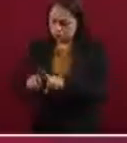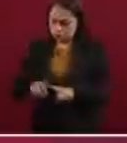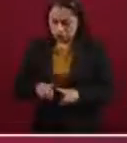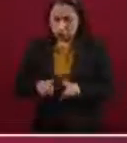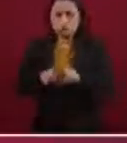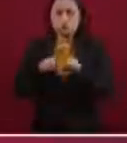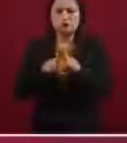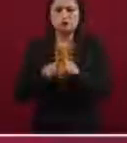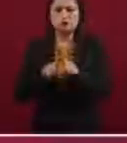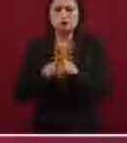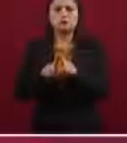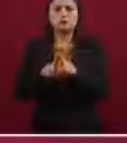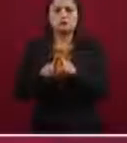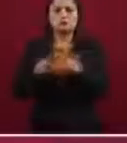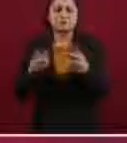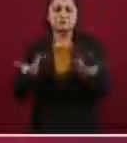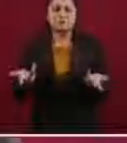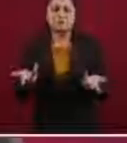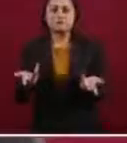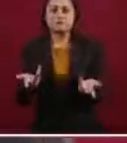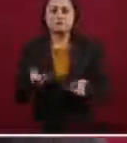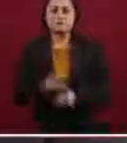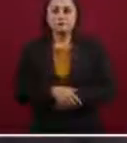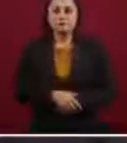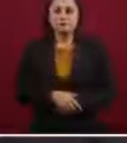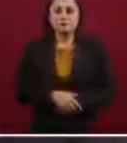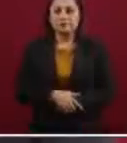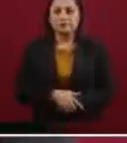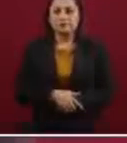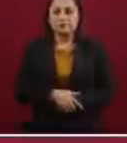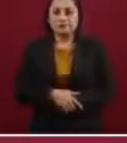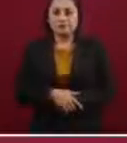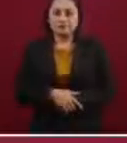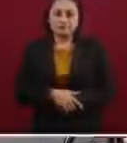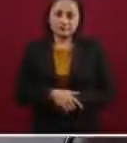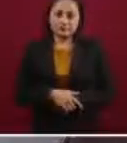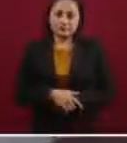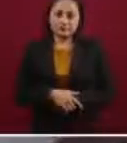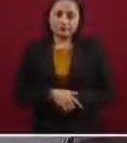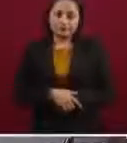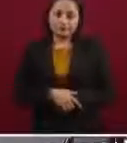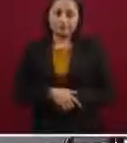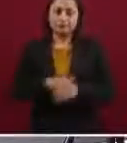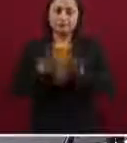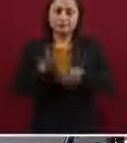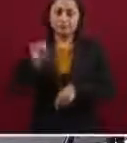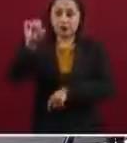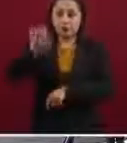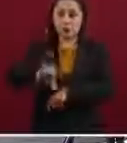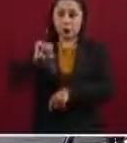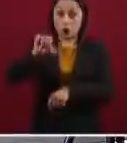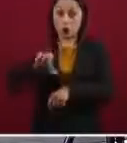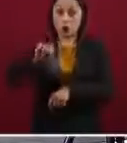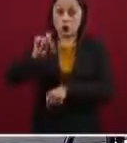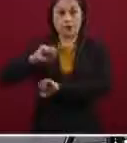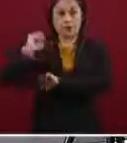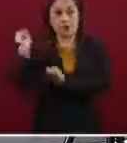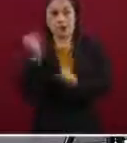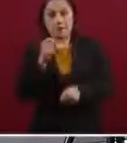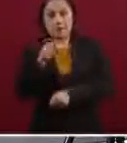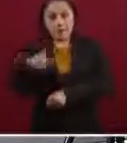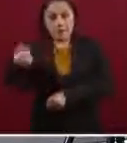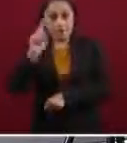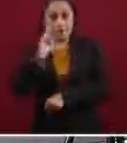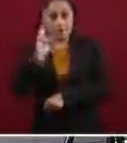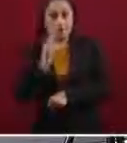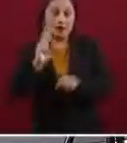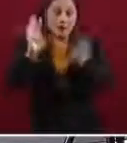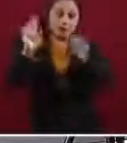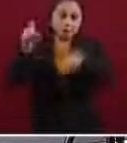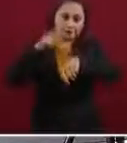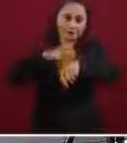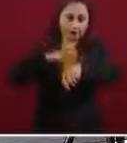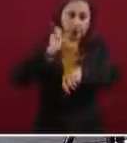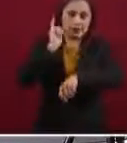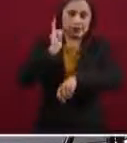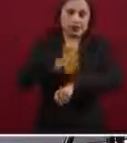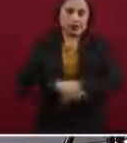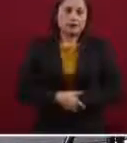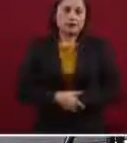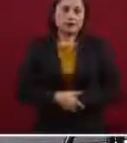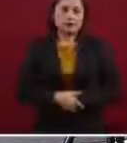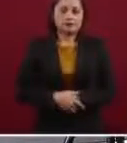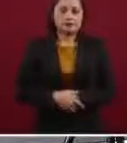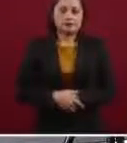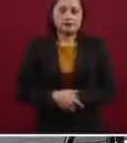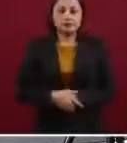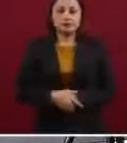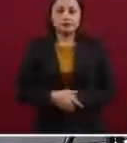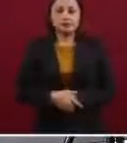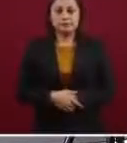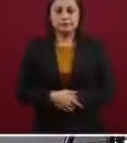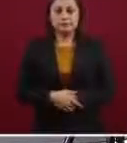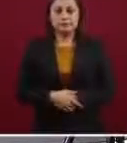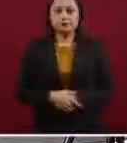los deportes. Hoy, por cierto, no se vayan a perder el juego, si tienen tiempo. Pero